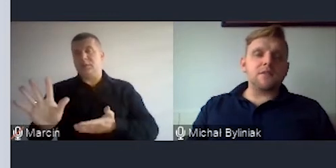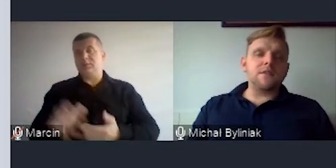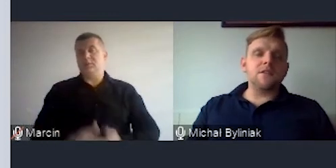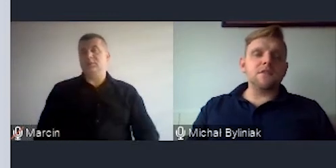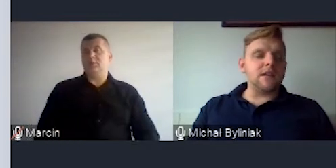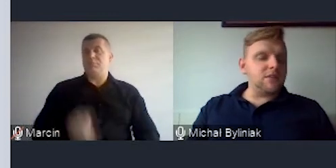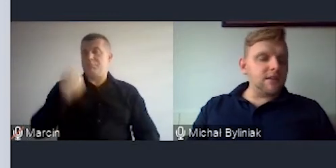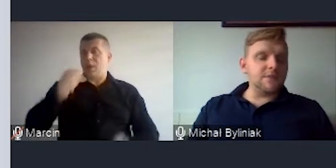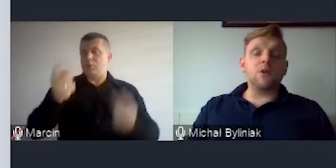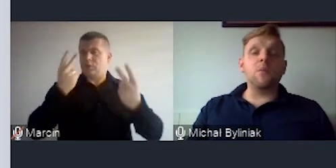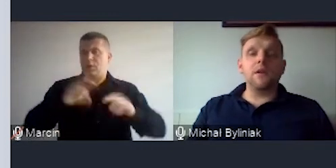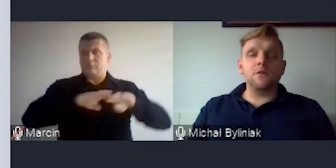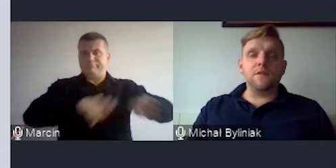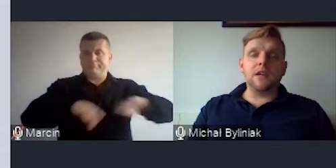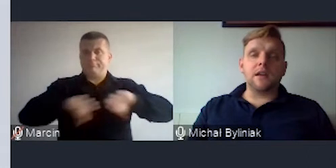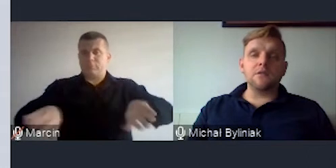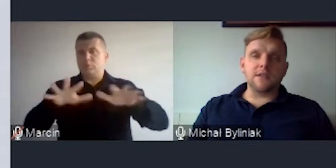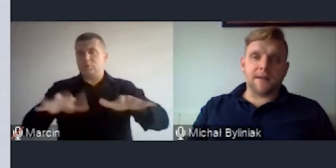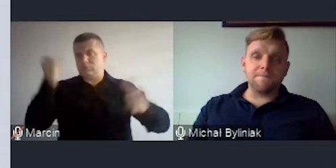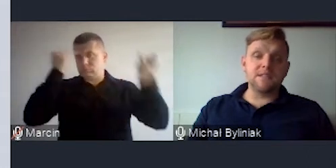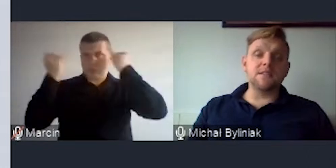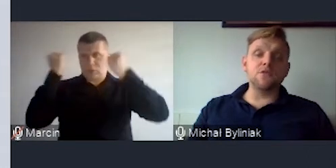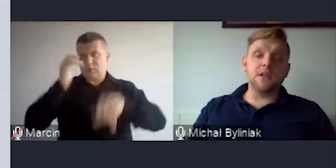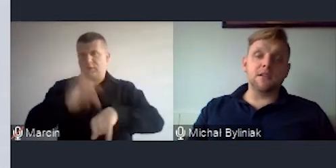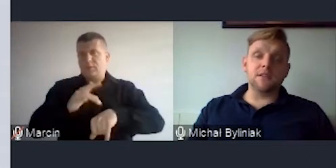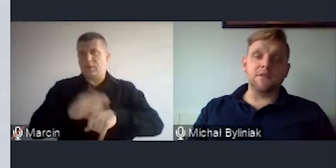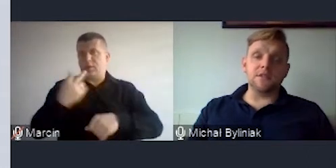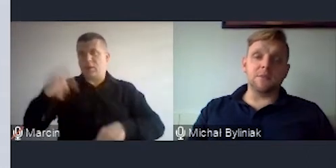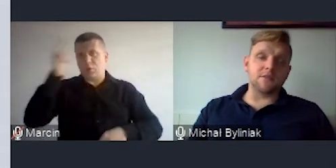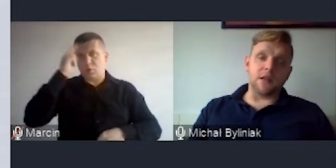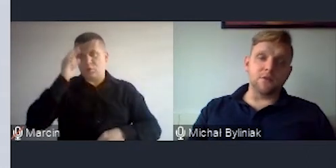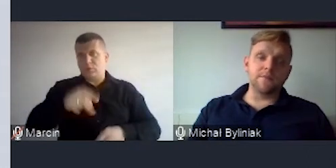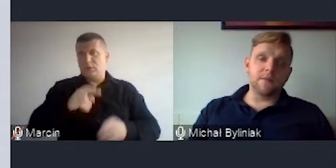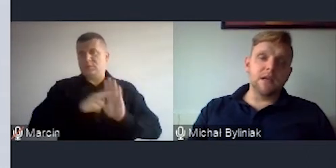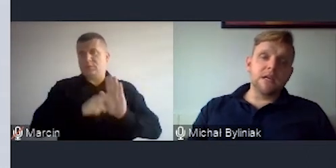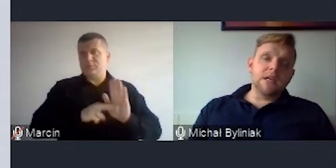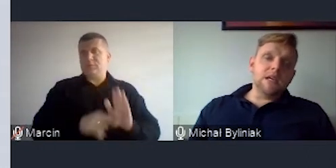Bardzo ważne rozgraniczenie i sporo błędów wynikających z niezrozumienia tej definicji personelu.